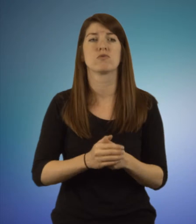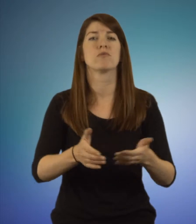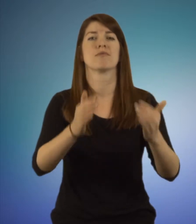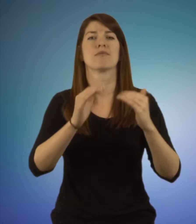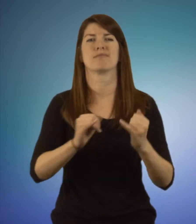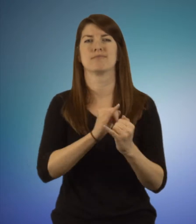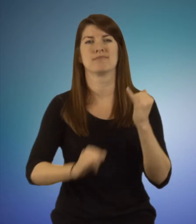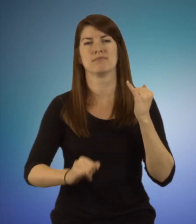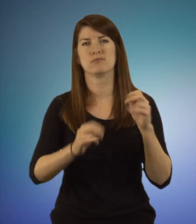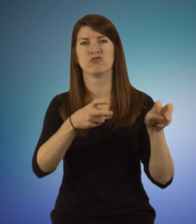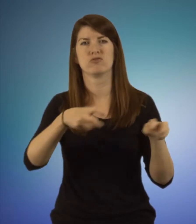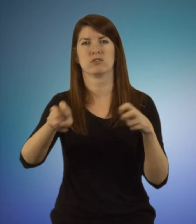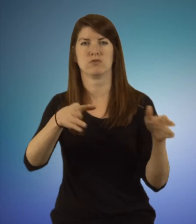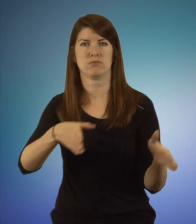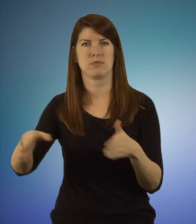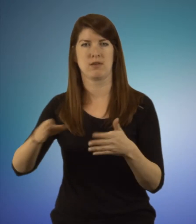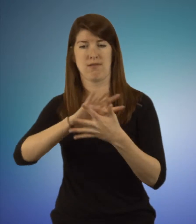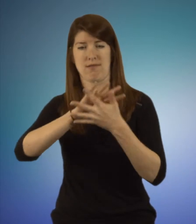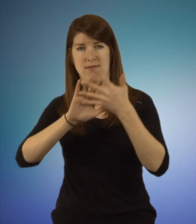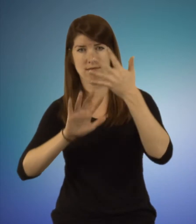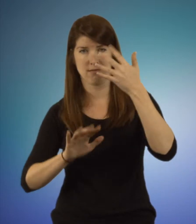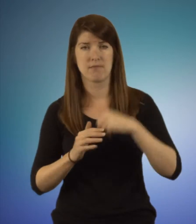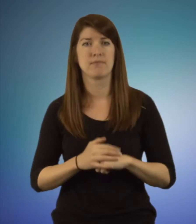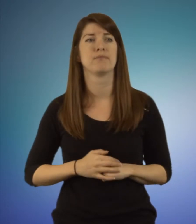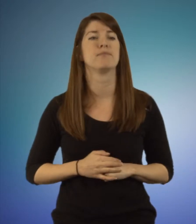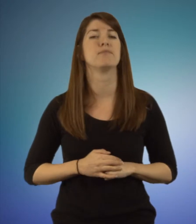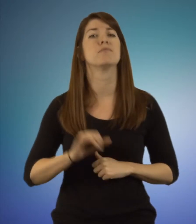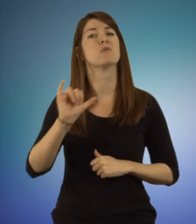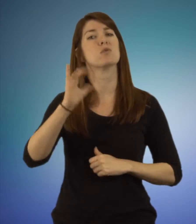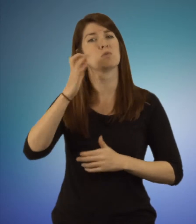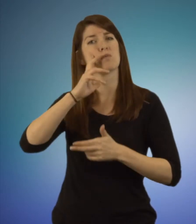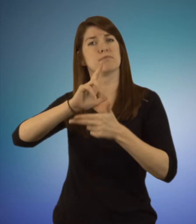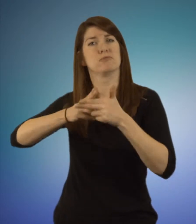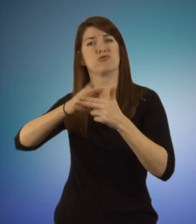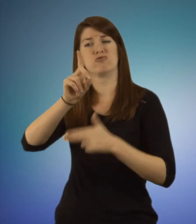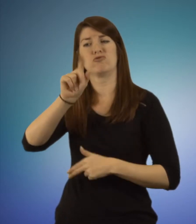de transición. También quería mencionar el Departamento de Servicios de Asistencia y Rehabilitación, porque